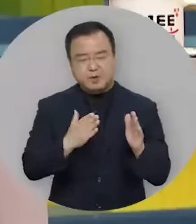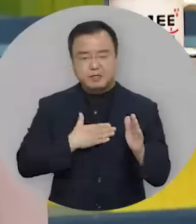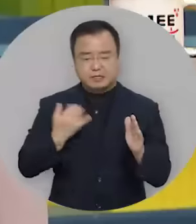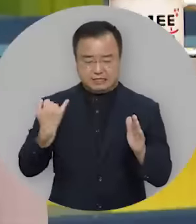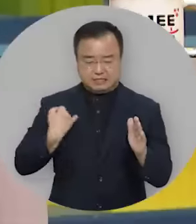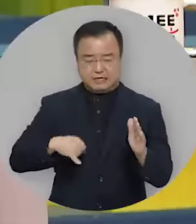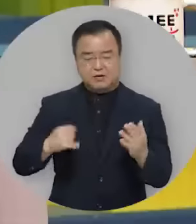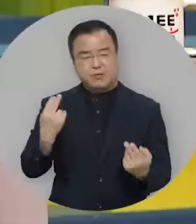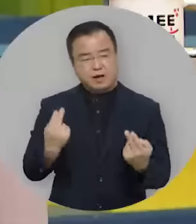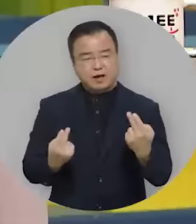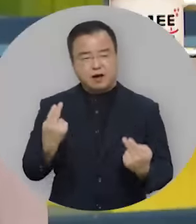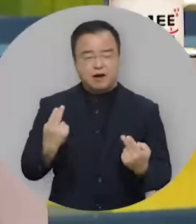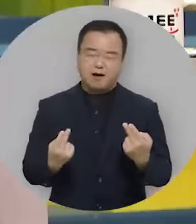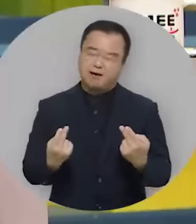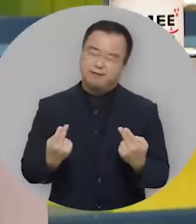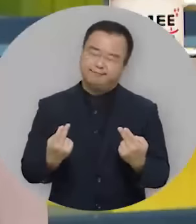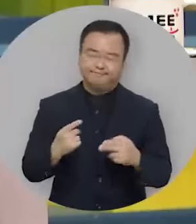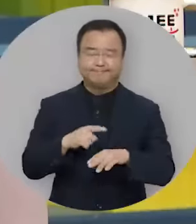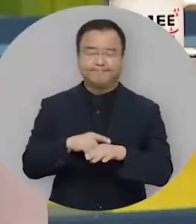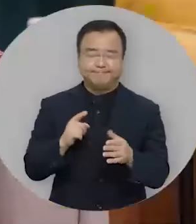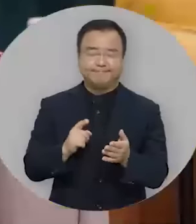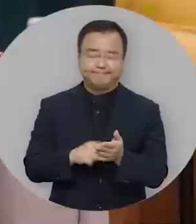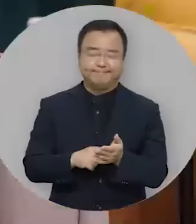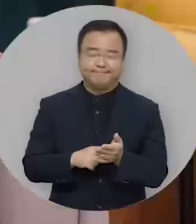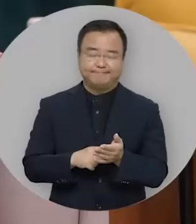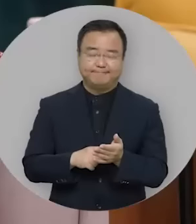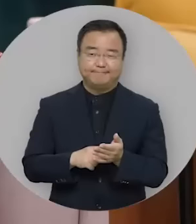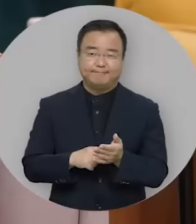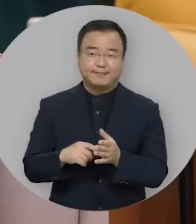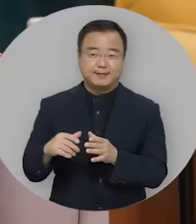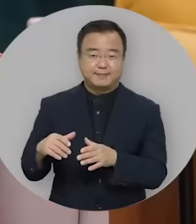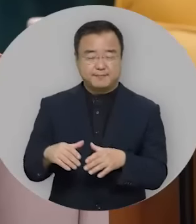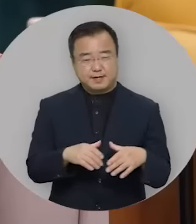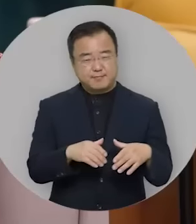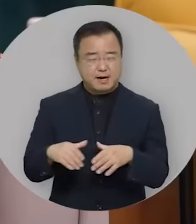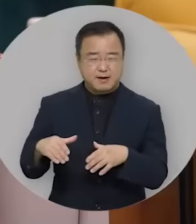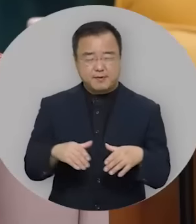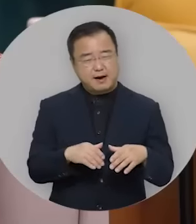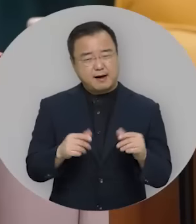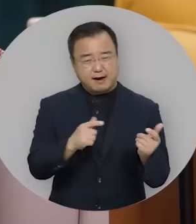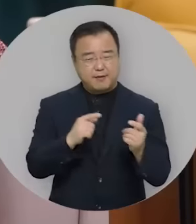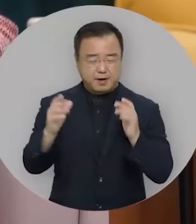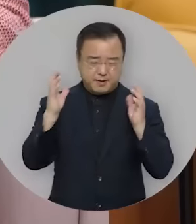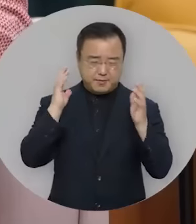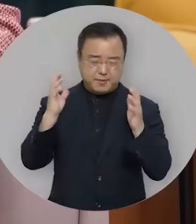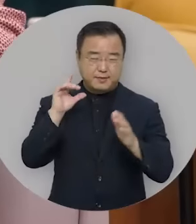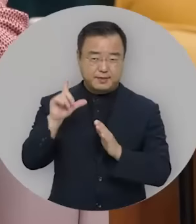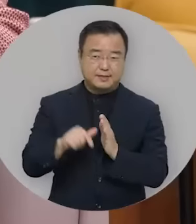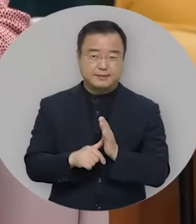아이들을 자꾸 비교하는 마음도 생기고 그러면서 좀 갈팡질팡했던 시간이었던 것 같아요.